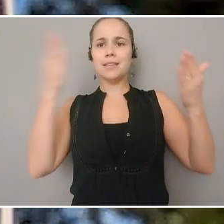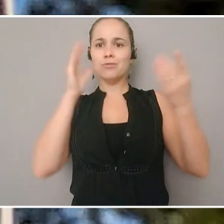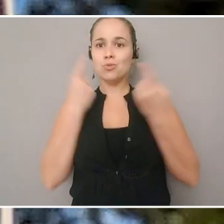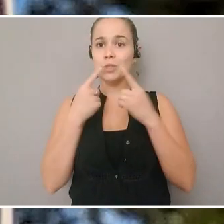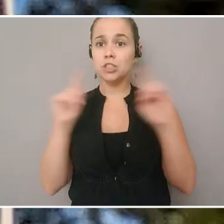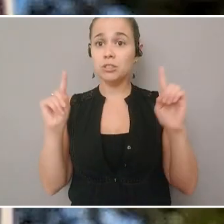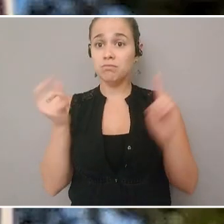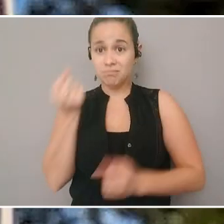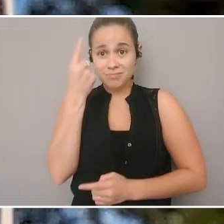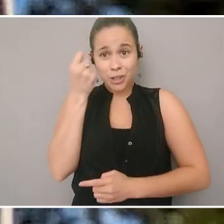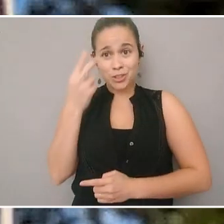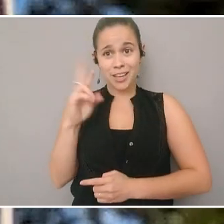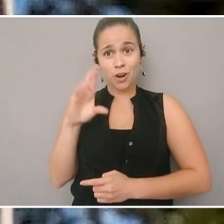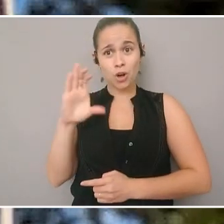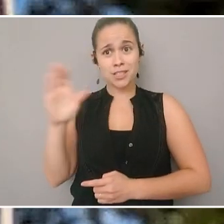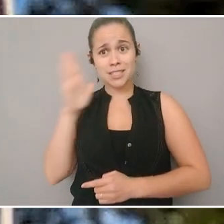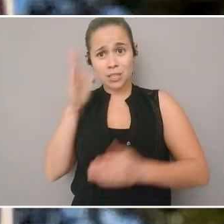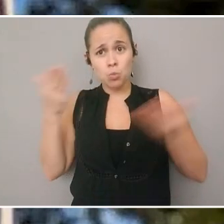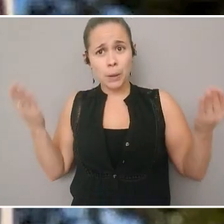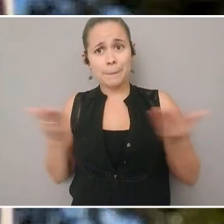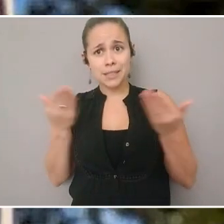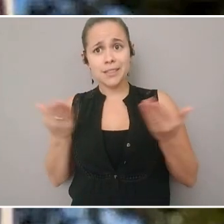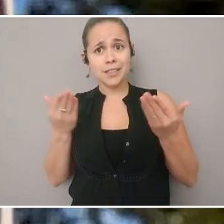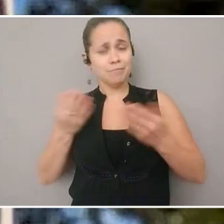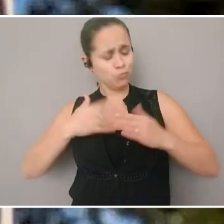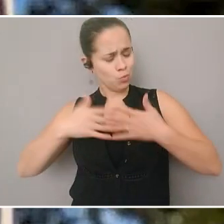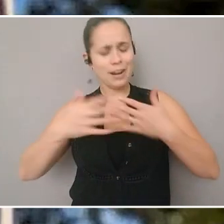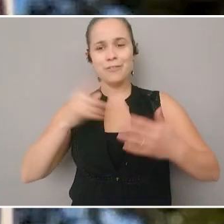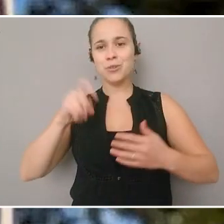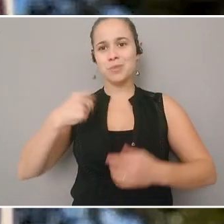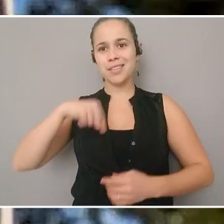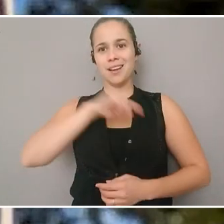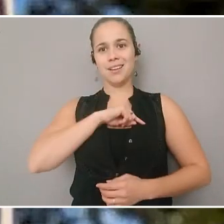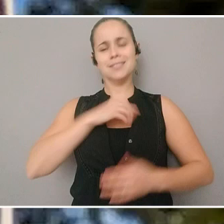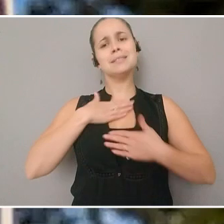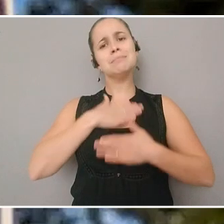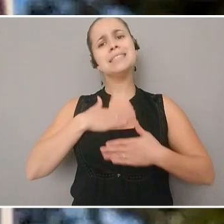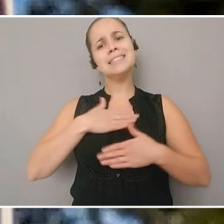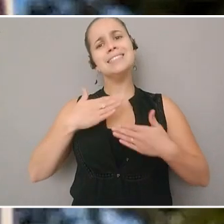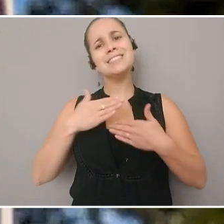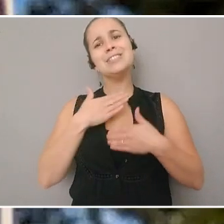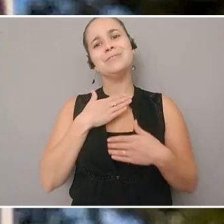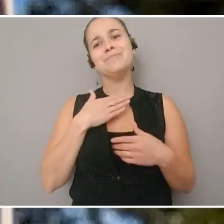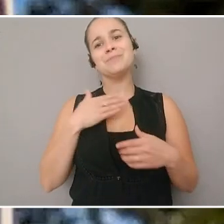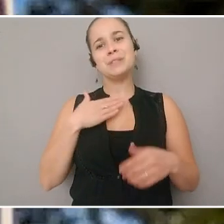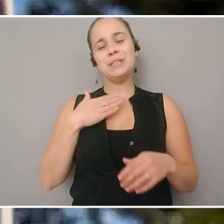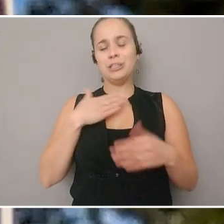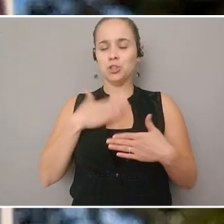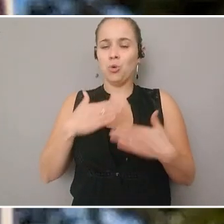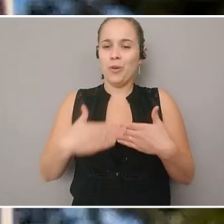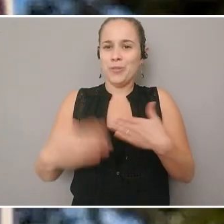estaremos aquí para usted cuando nos necesiten. Por favor